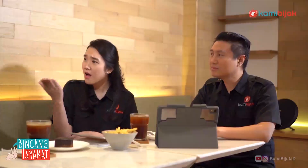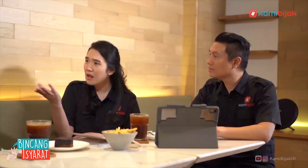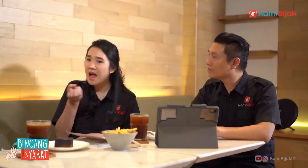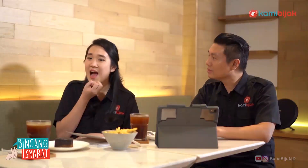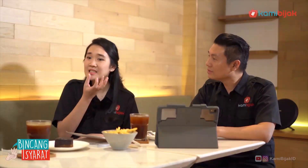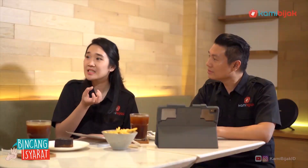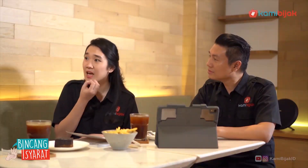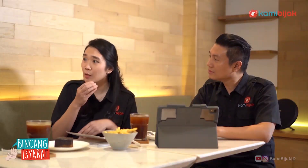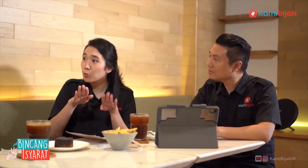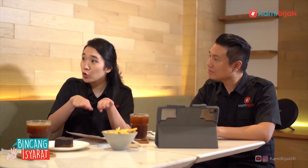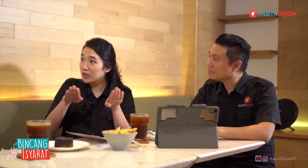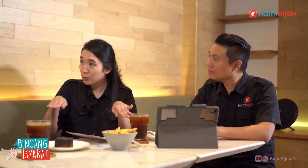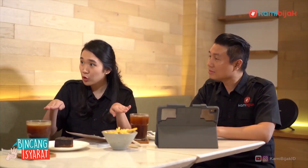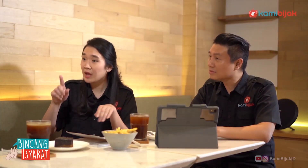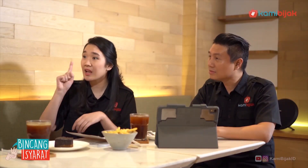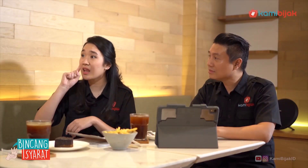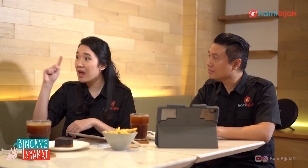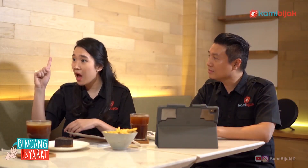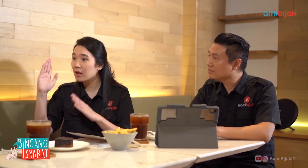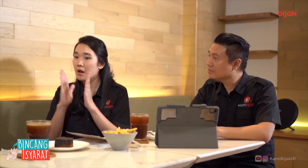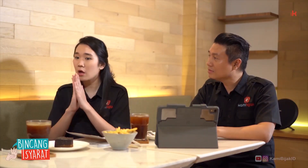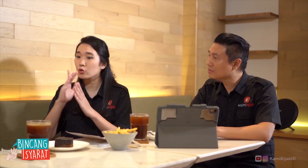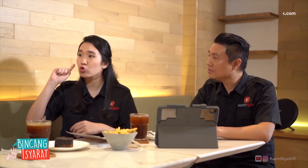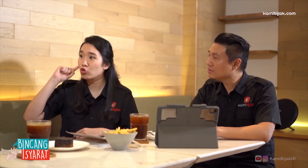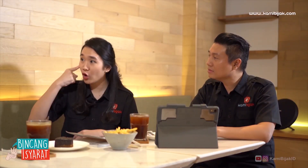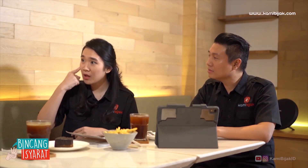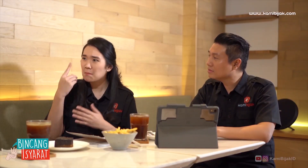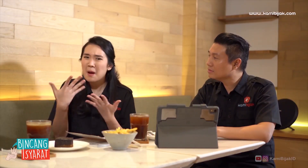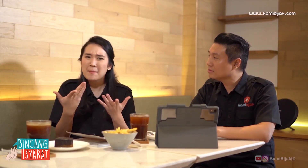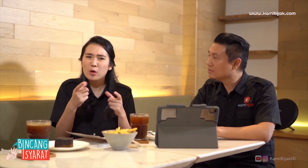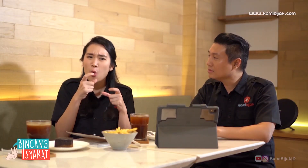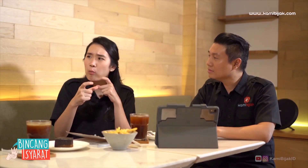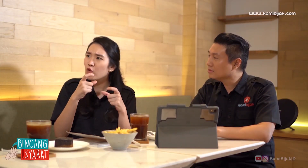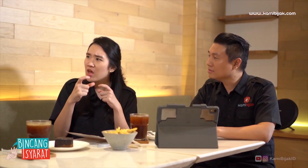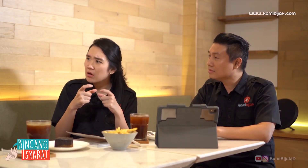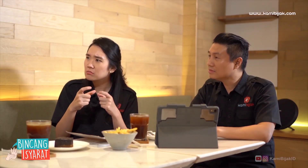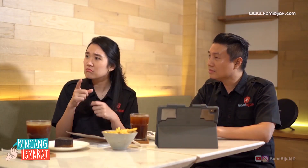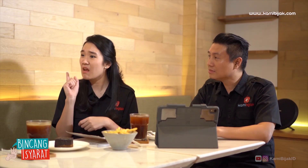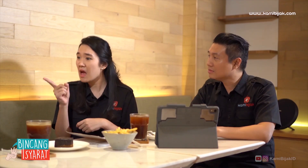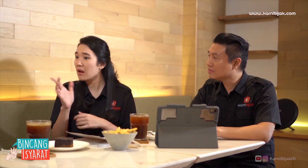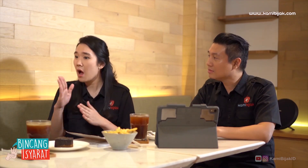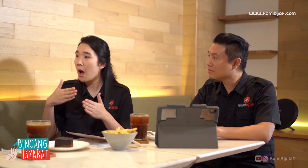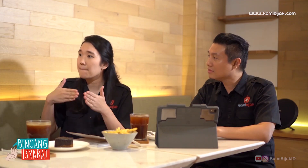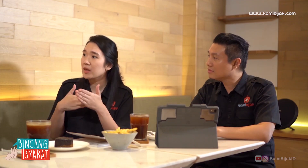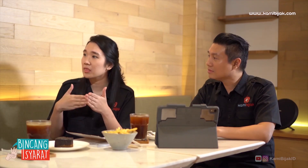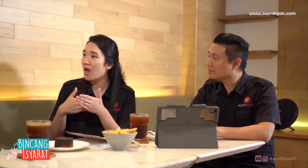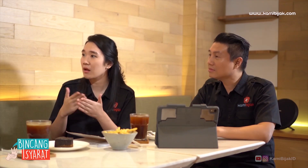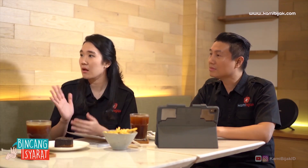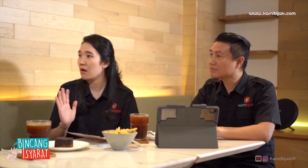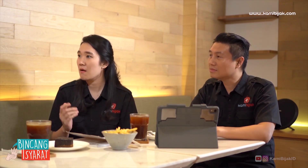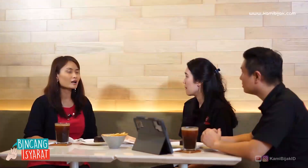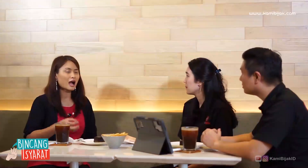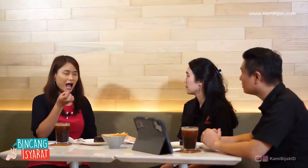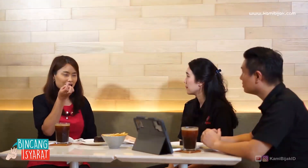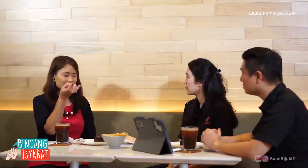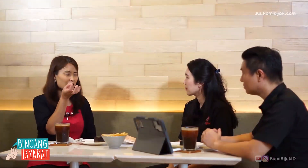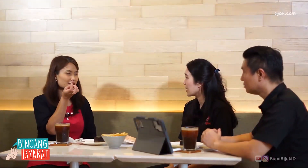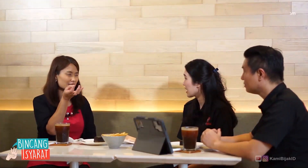Anda mengajar murid Dengar dan Tuli, bagaimana komunikasi? Adakah hambatan? Ada sedikit.